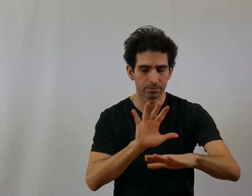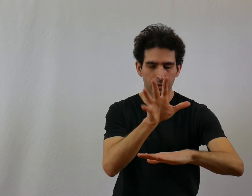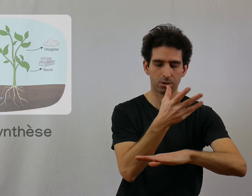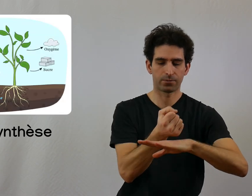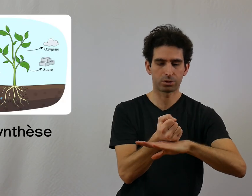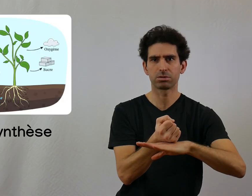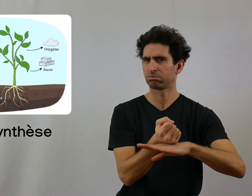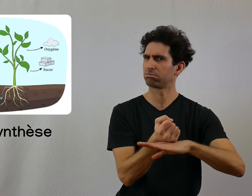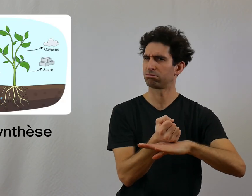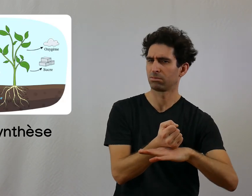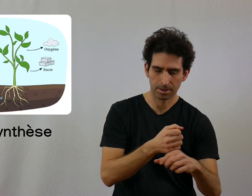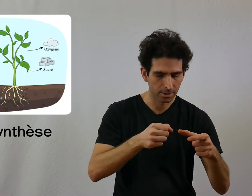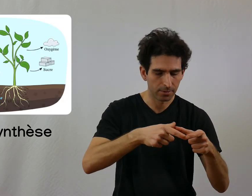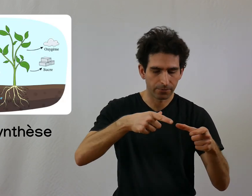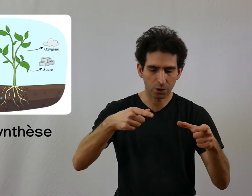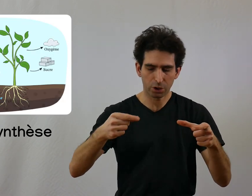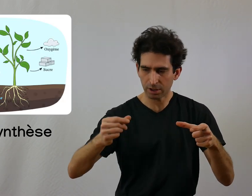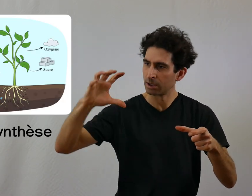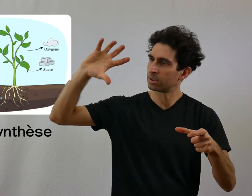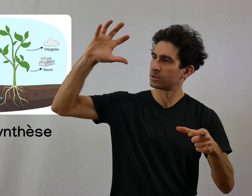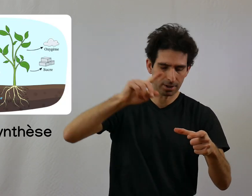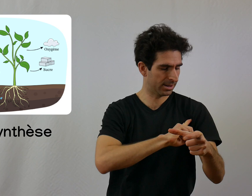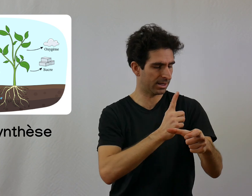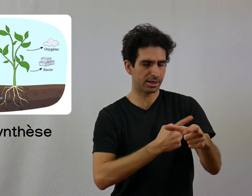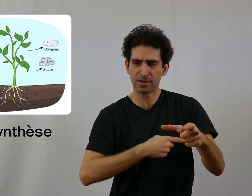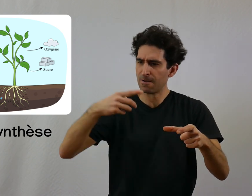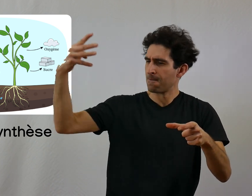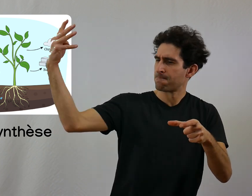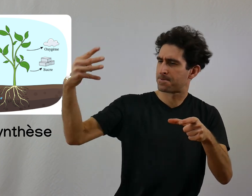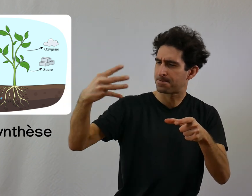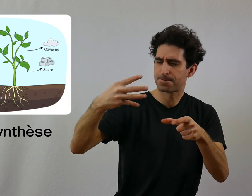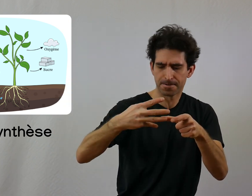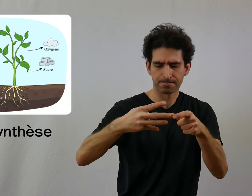Grâce à la photosynthèse. Une feuille reçoit l'énergie du soleil